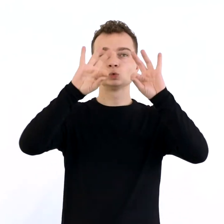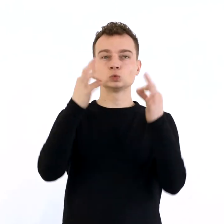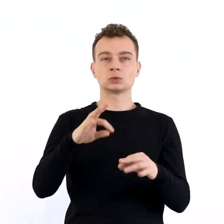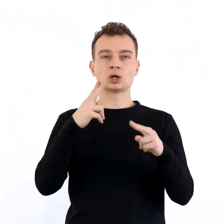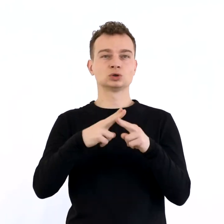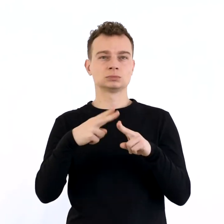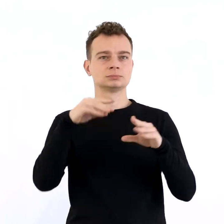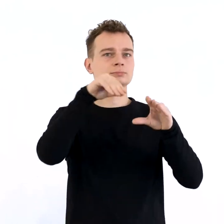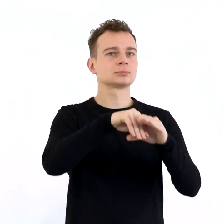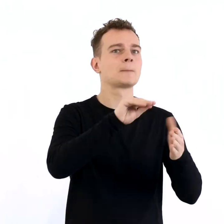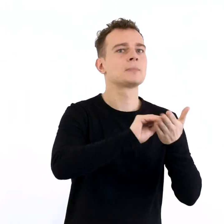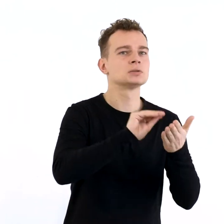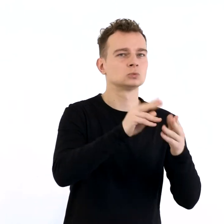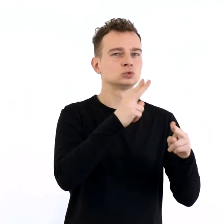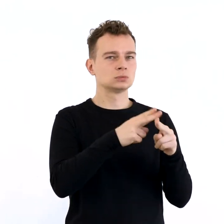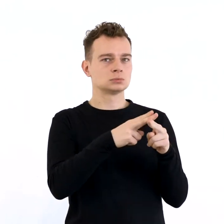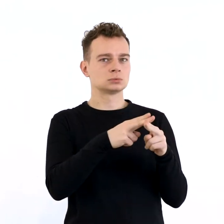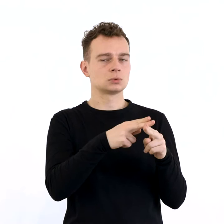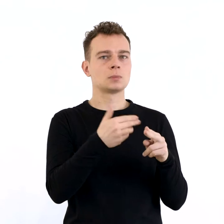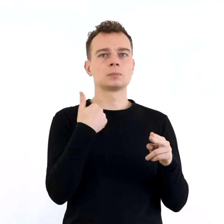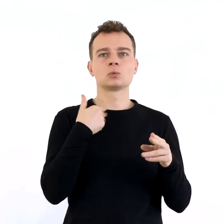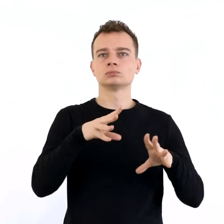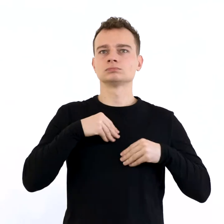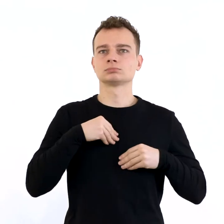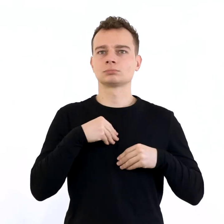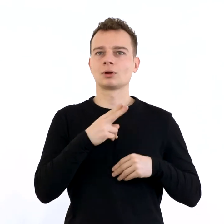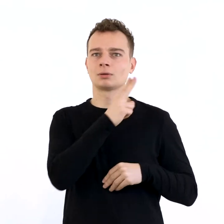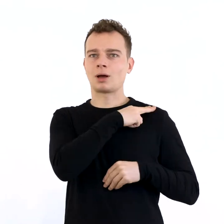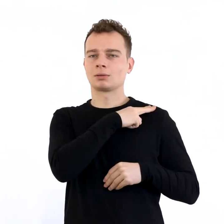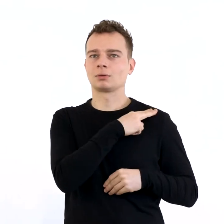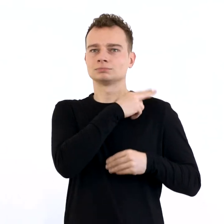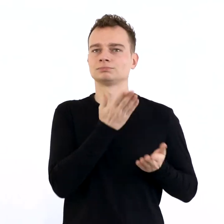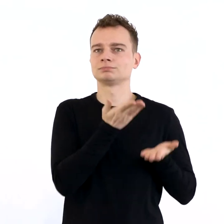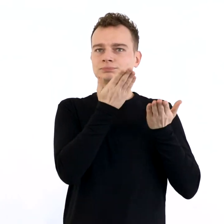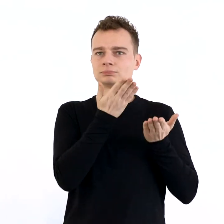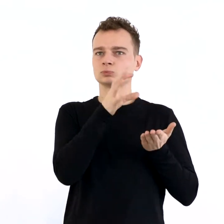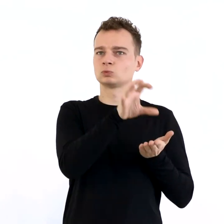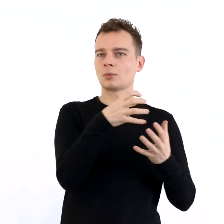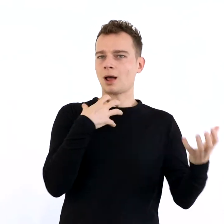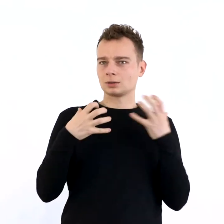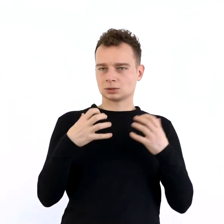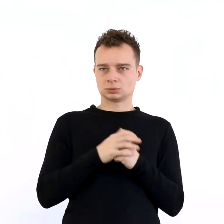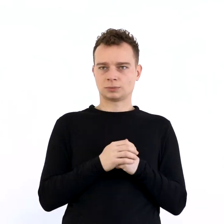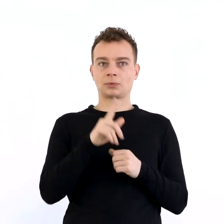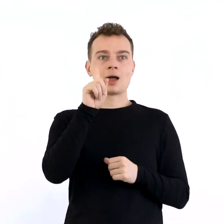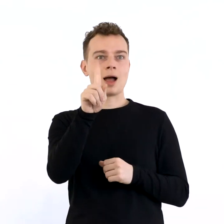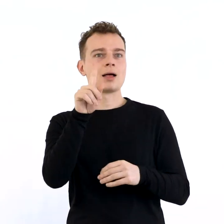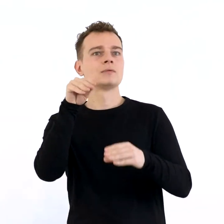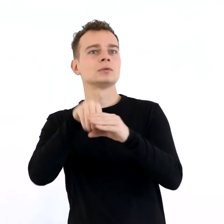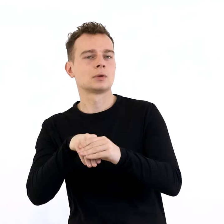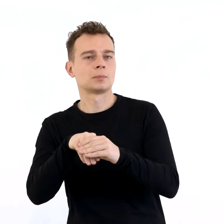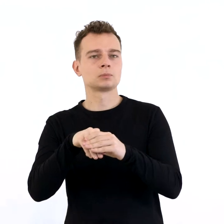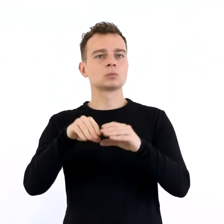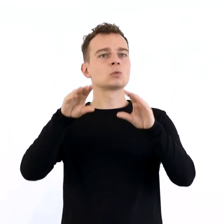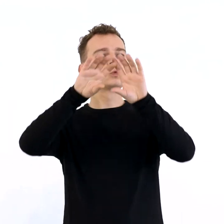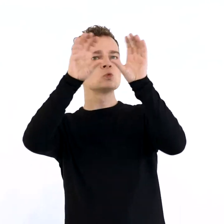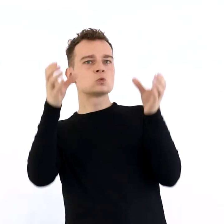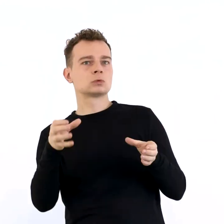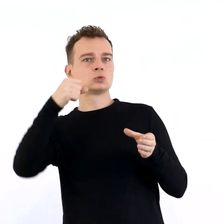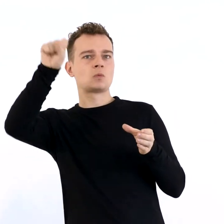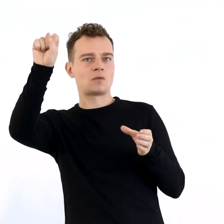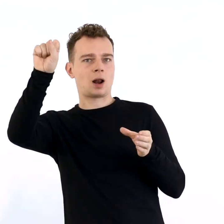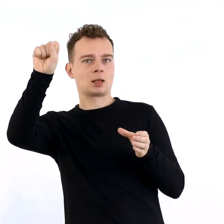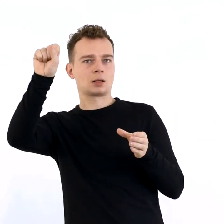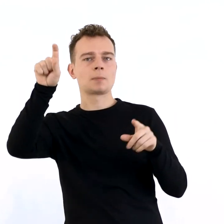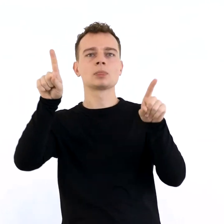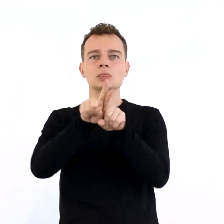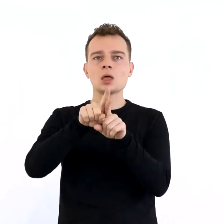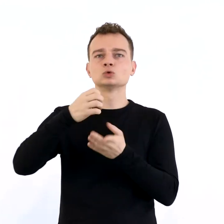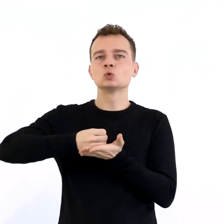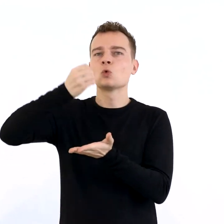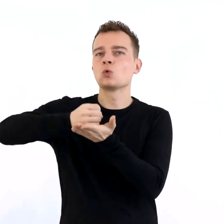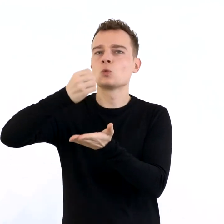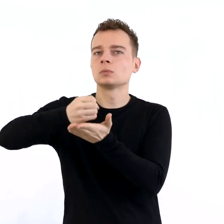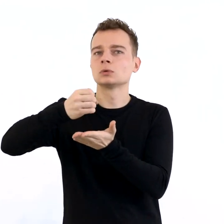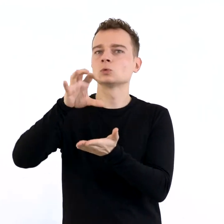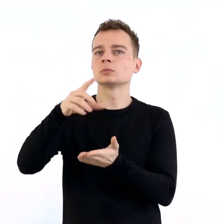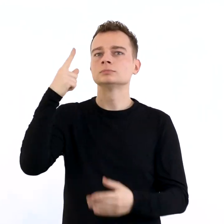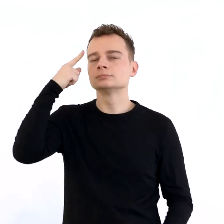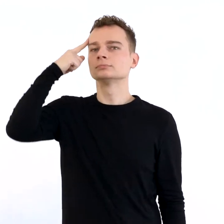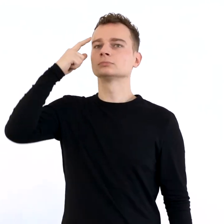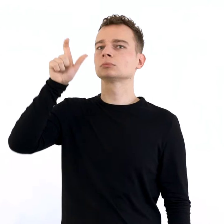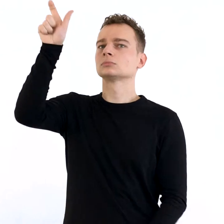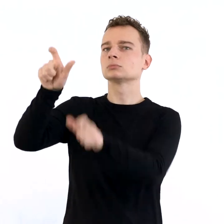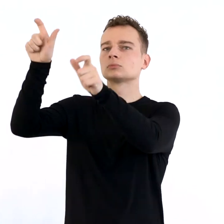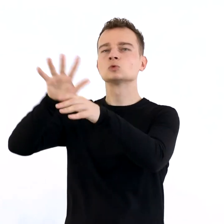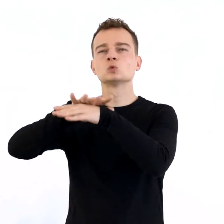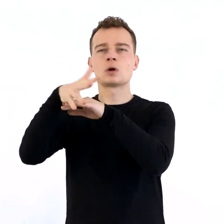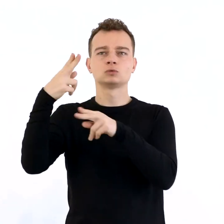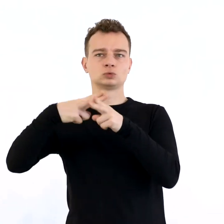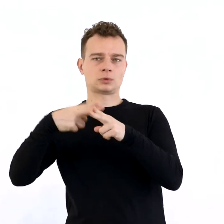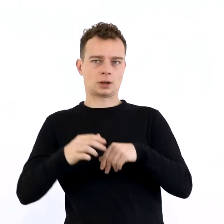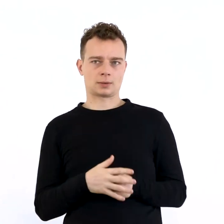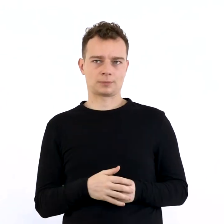w sztuce rzymskiej, pismo rzymskie otrzymało rangę artystyczną zwłaszcza na łukach triumfalnych i kolumnach upamiętniających sławnych Rzymian.